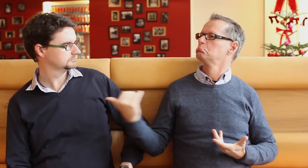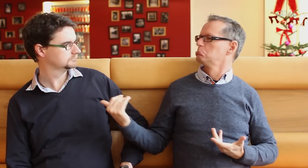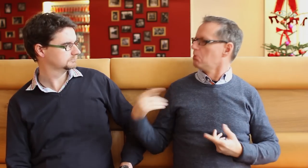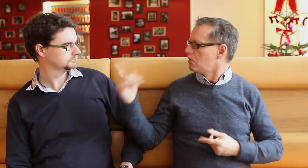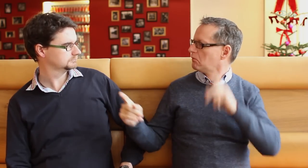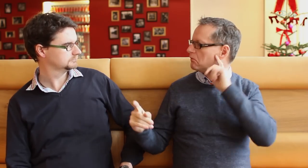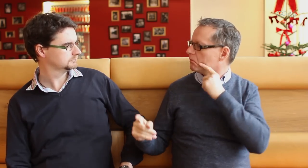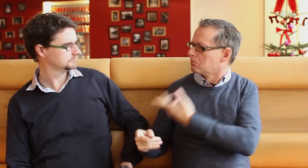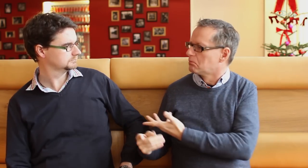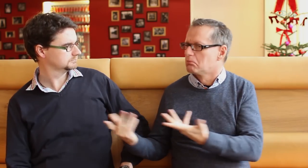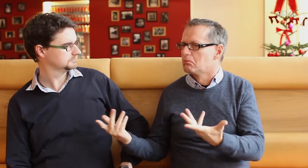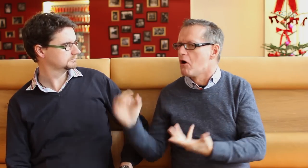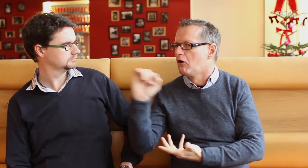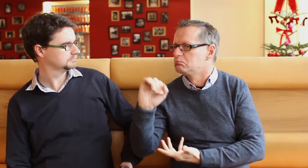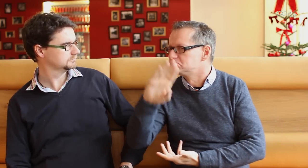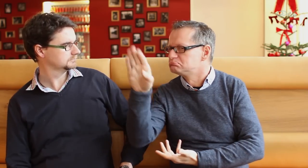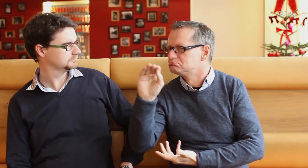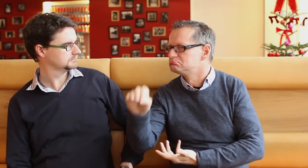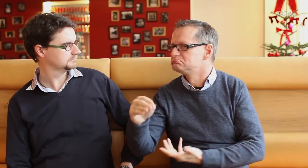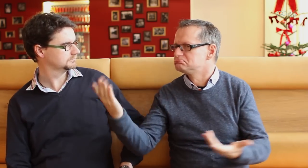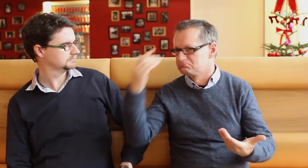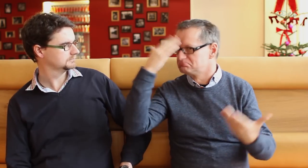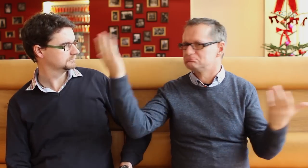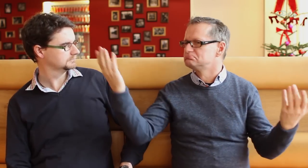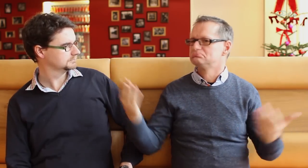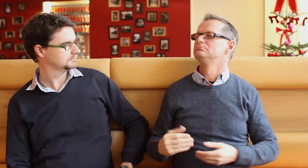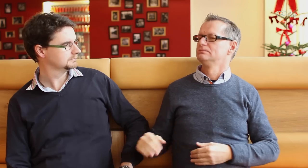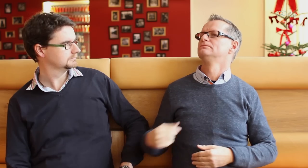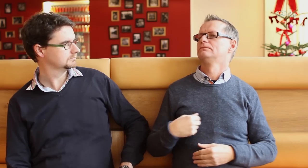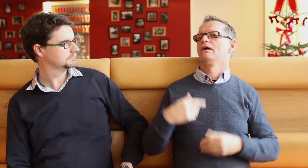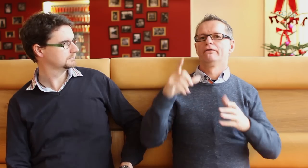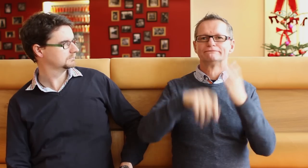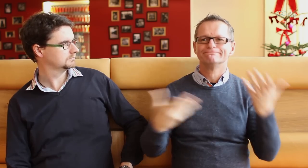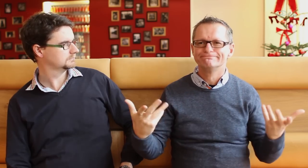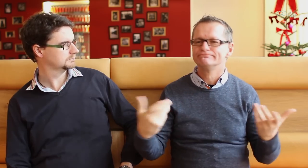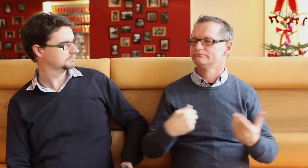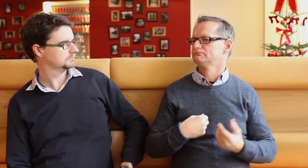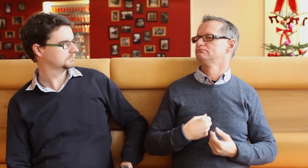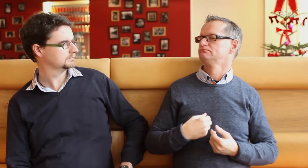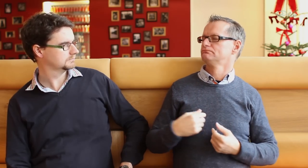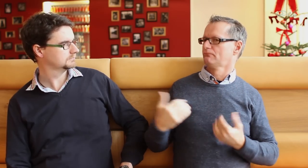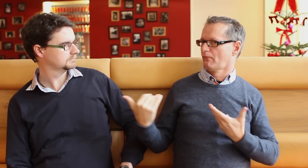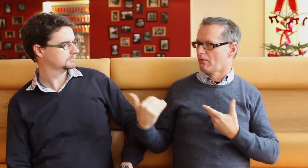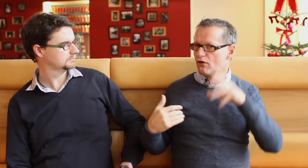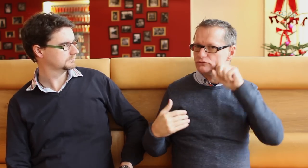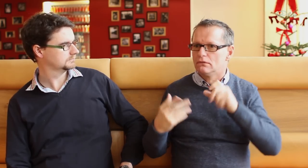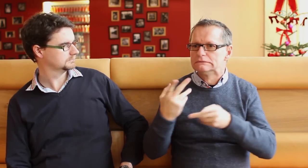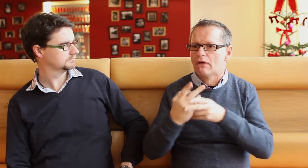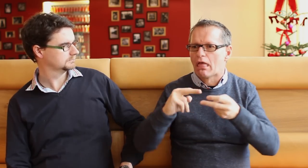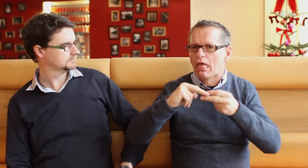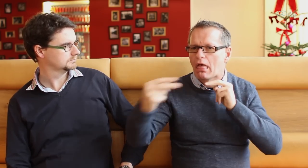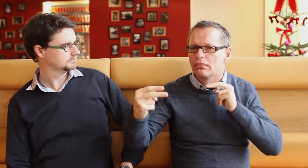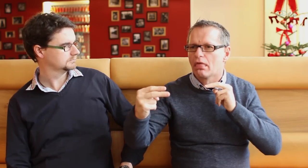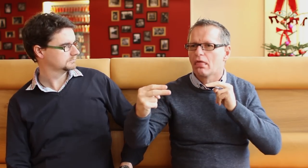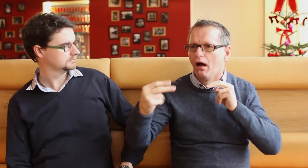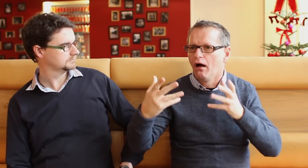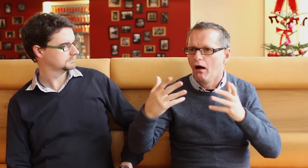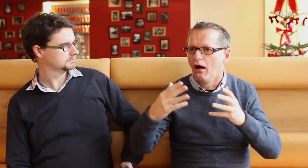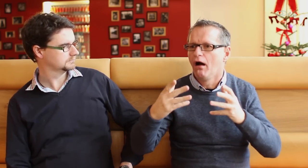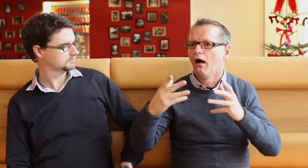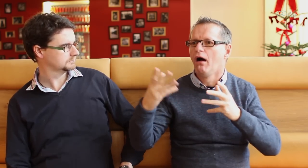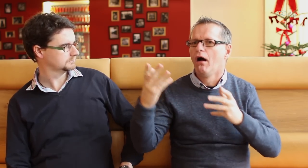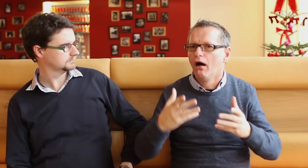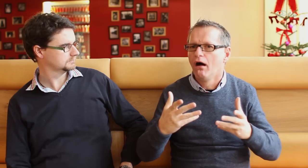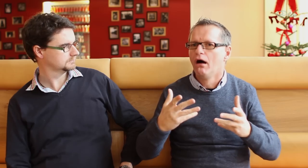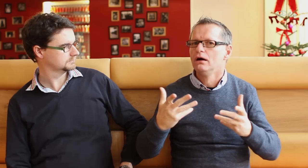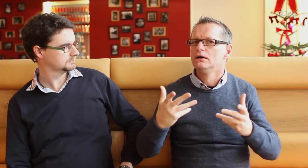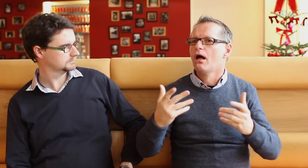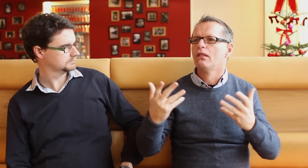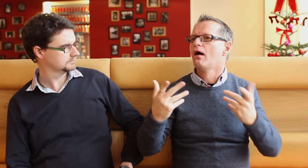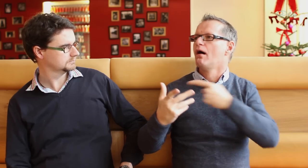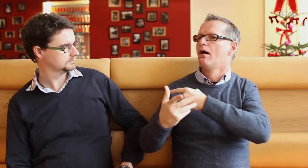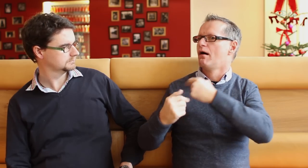Er war auch taub. Warum wussten wir nicht. Ich durfte also keinen Führerschein machen. Usher hat mit den Genen zu tun. Was war also mit ihm?